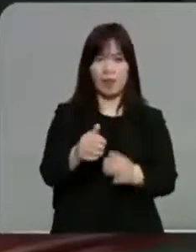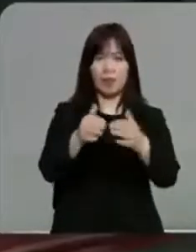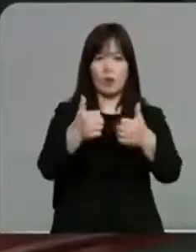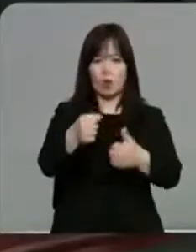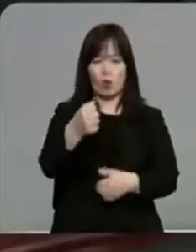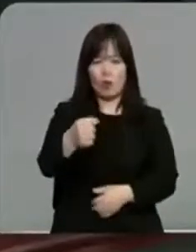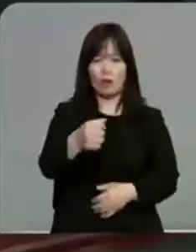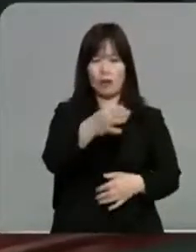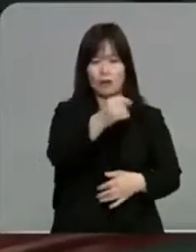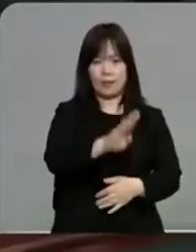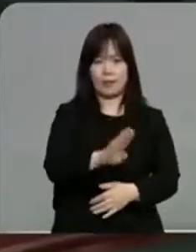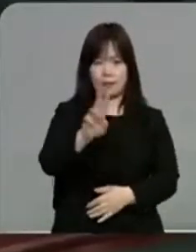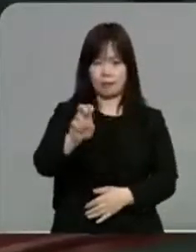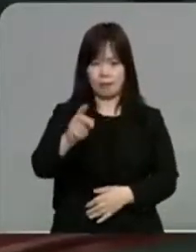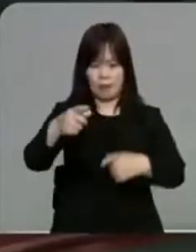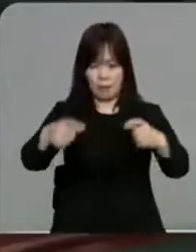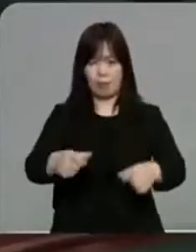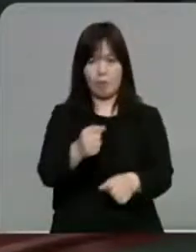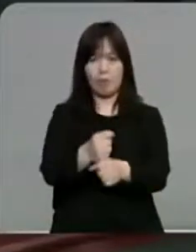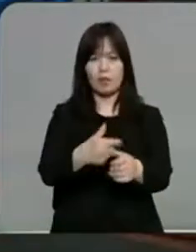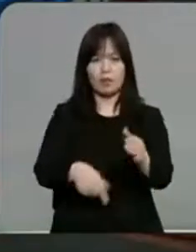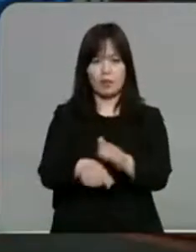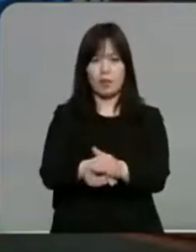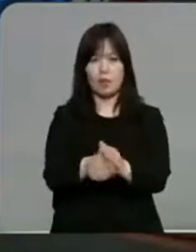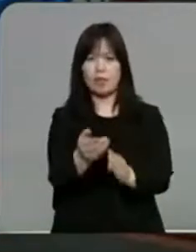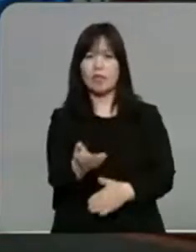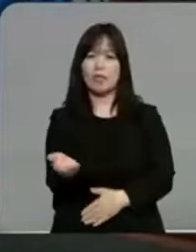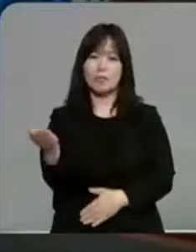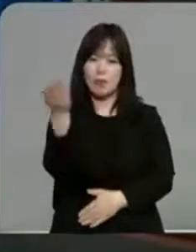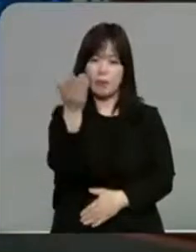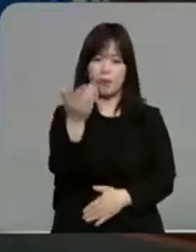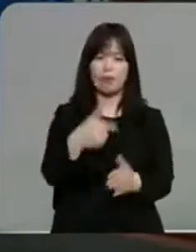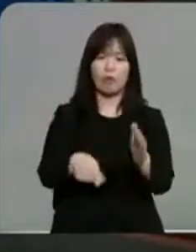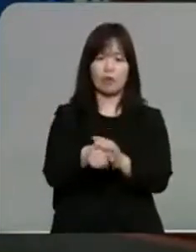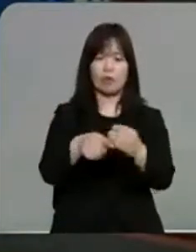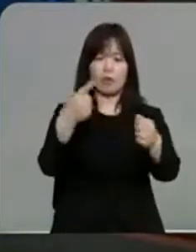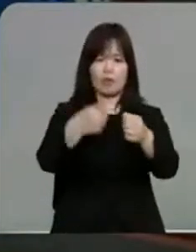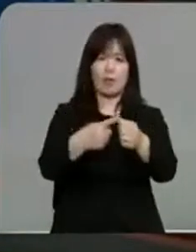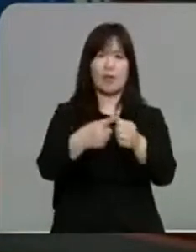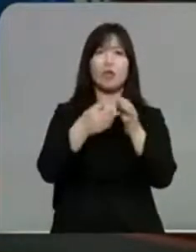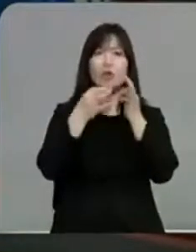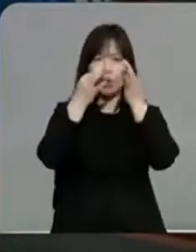읍 육성을 통한 완주시 승격 기반 구축을 제1 공약으로 강조했습니다.